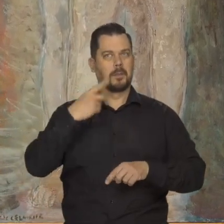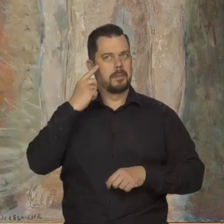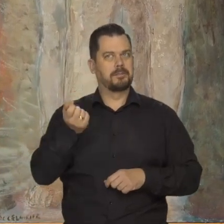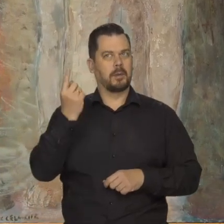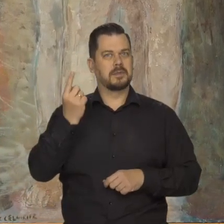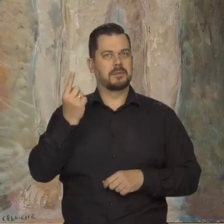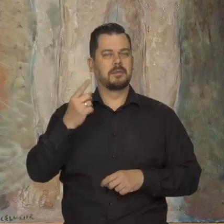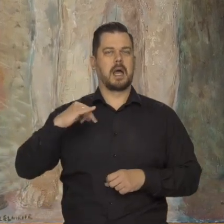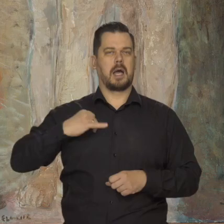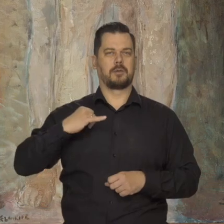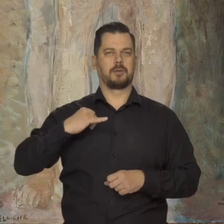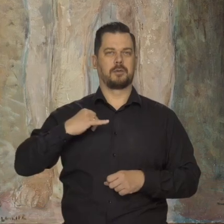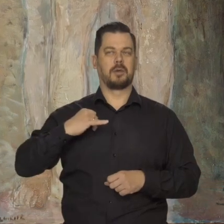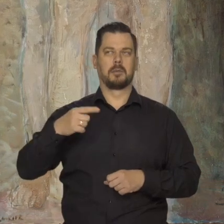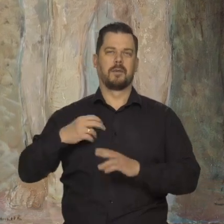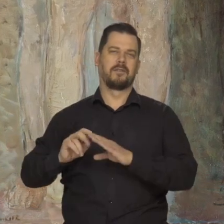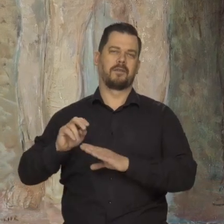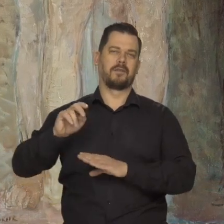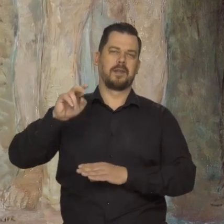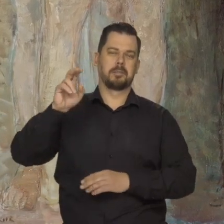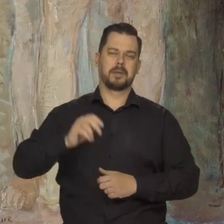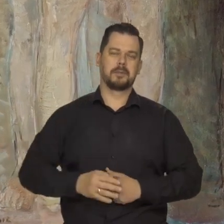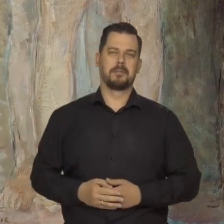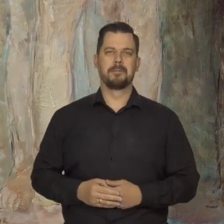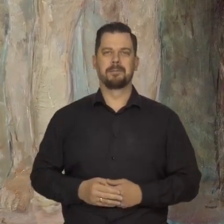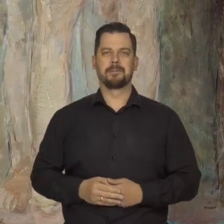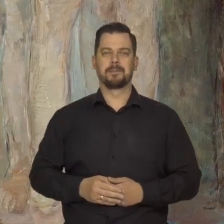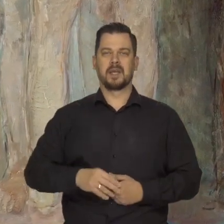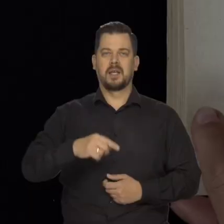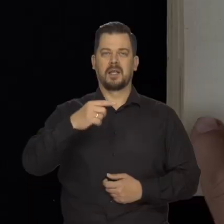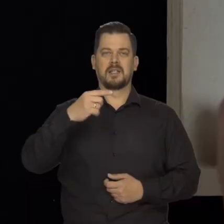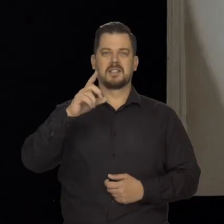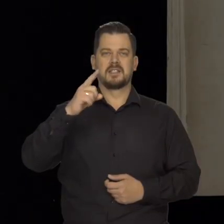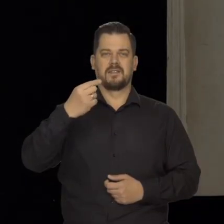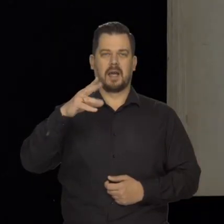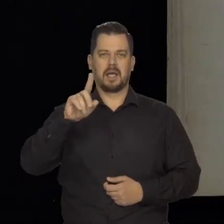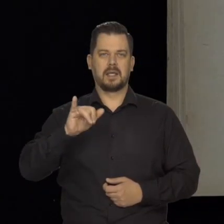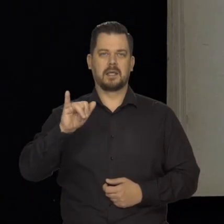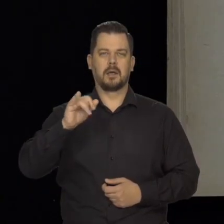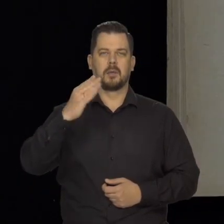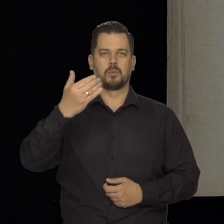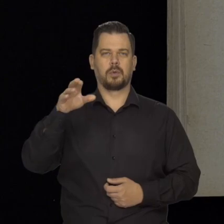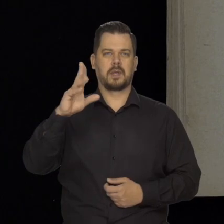I zalążkiem anioła wspinającego się po drabinie. Di cwej muters / Dwie matki.